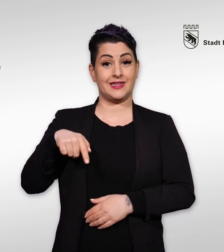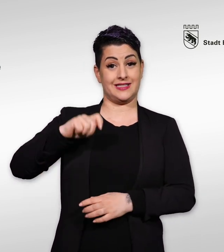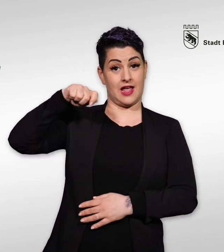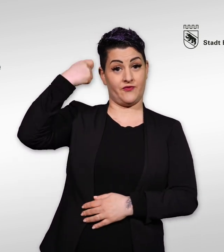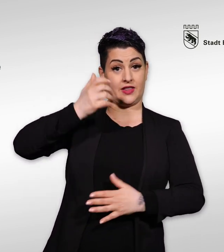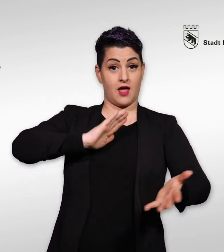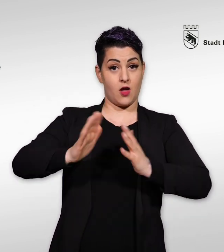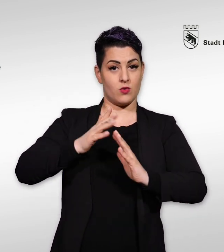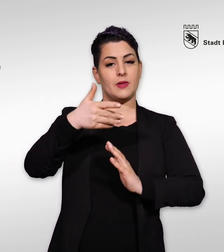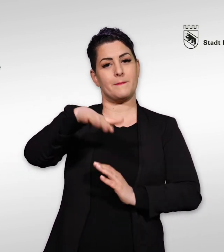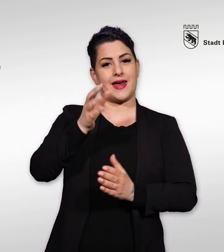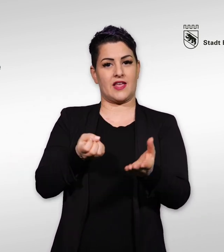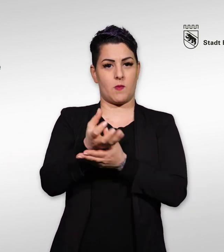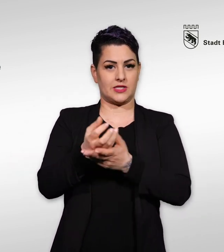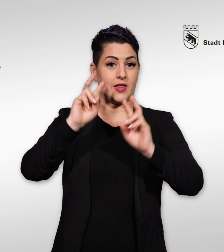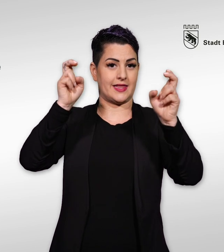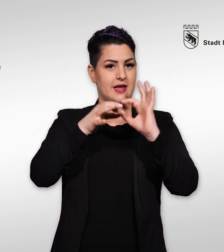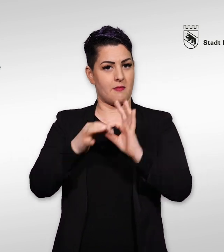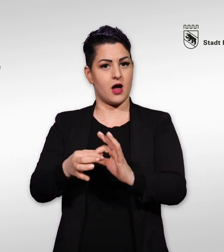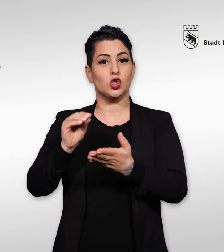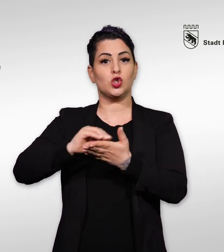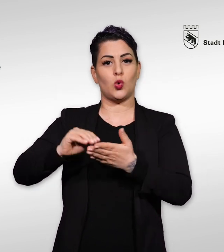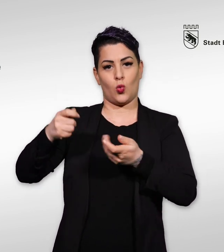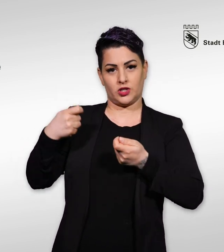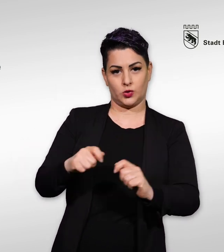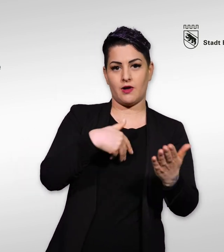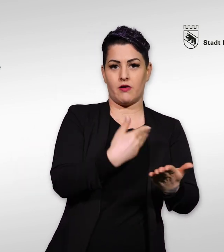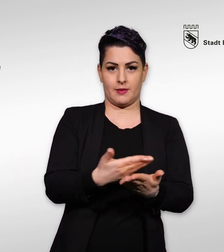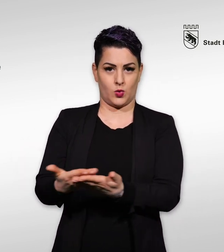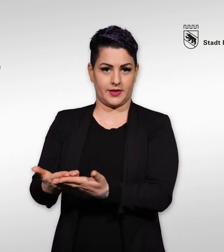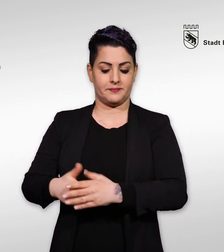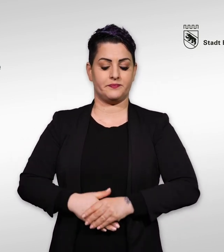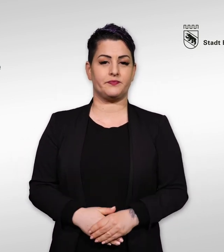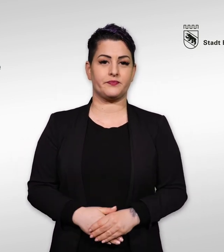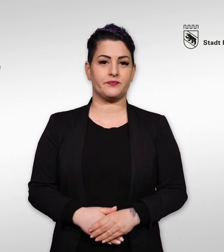In diesem Video finden Sie mehr Informationen zu den schulunterstützenden Angeboten.